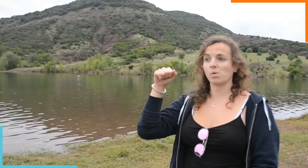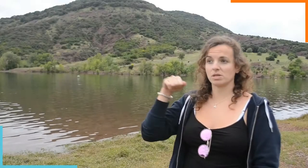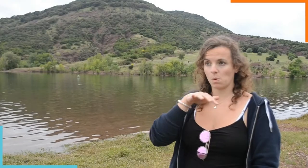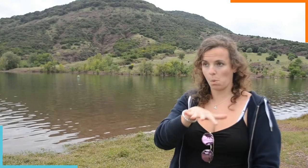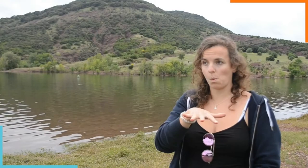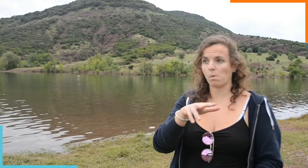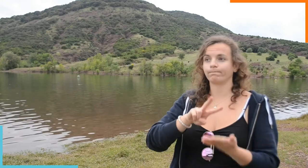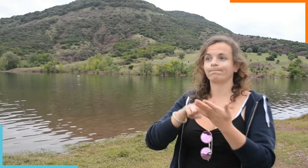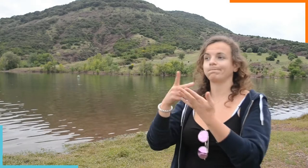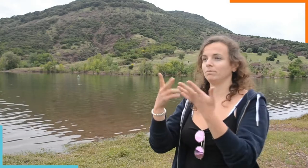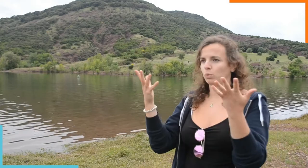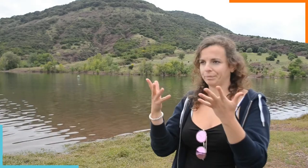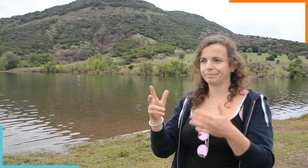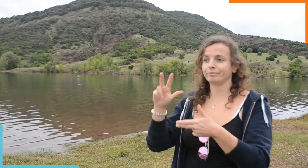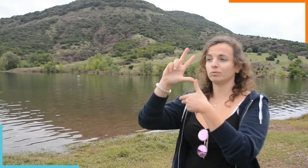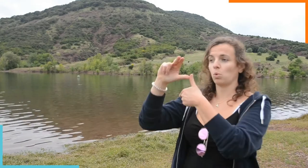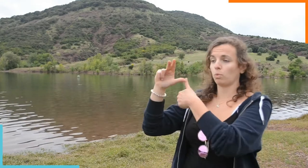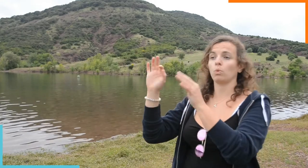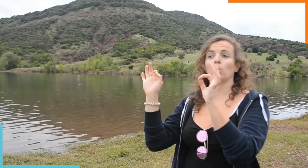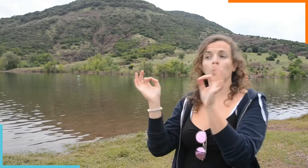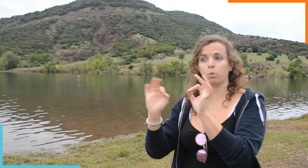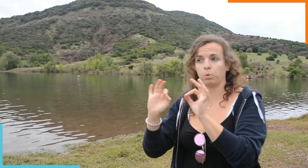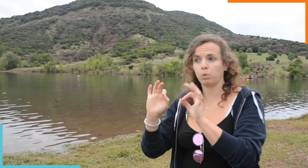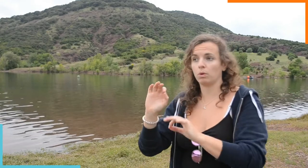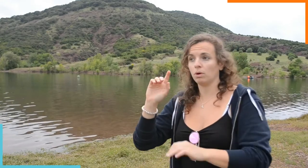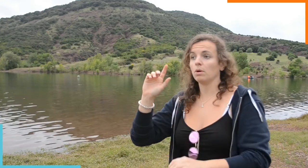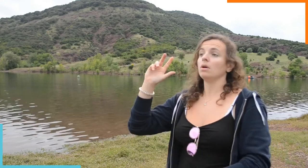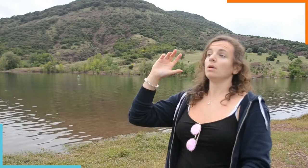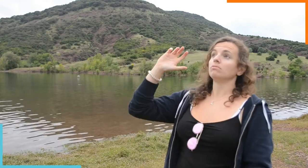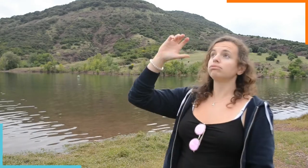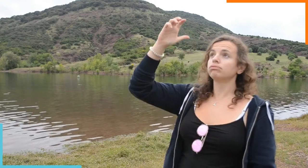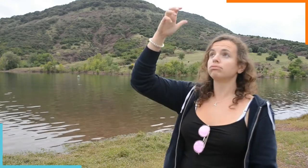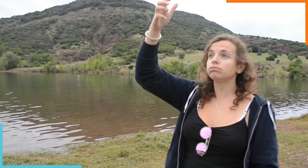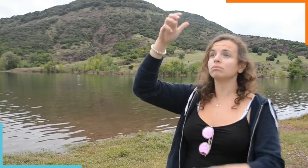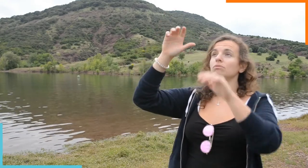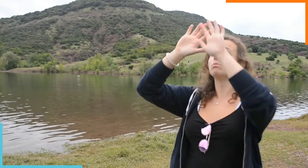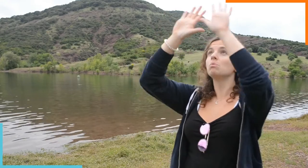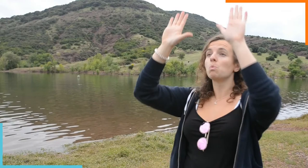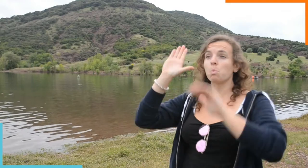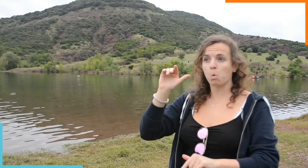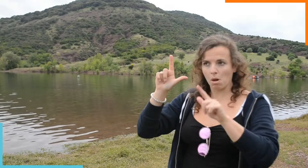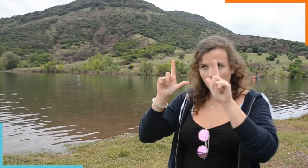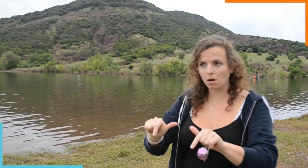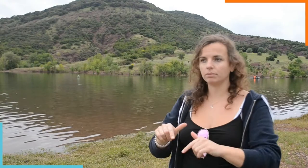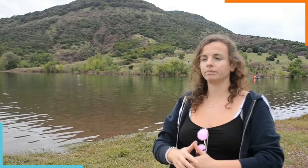Un anticyclone veut dire pas de cyclone, du soleil et du ciel bleu.